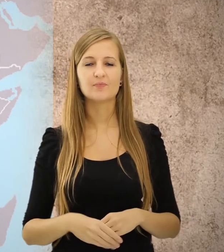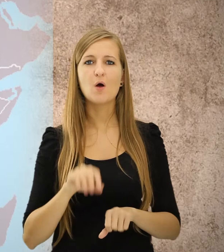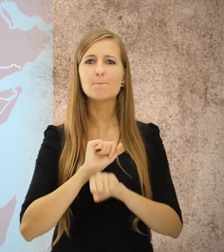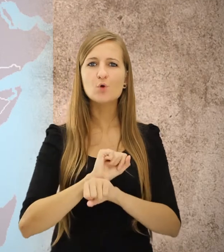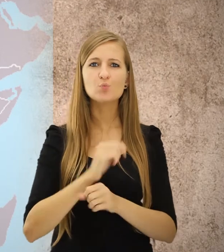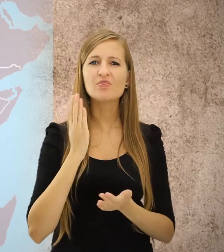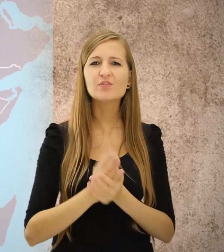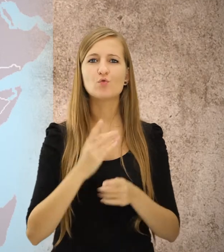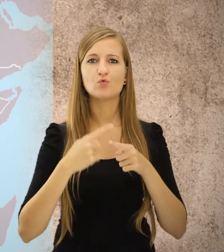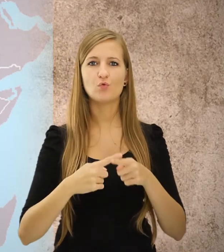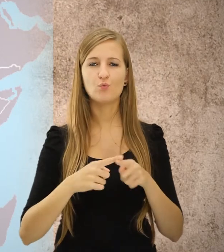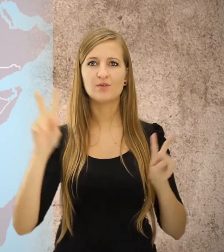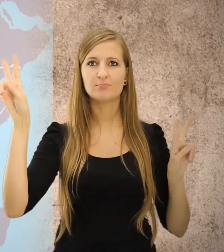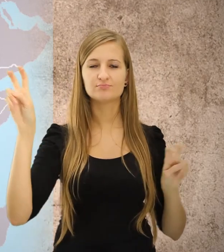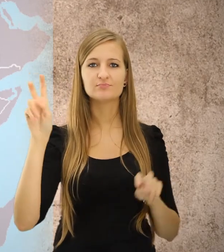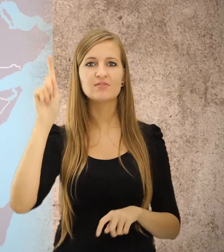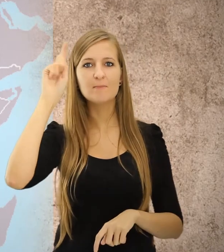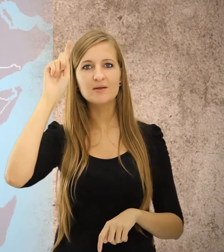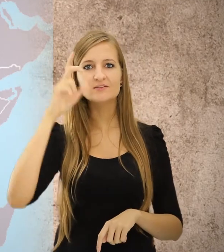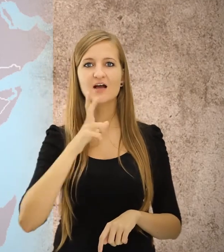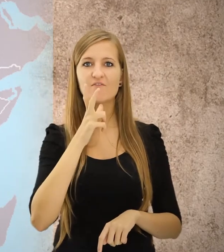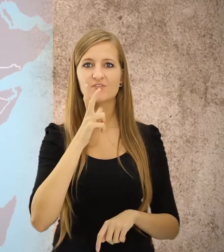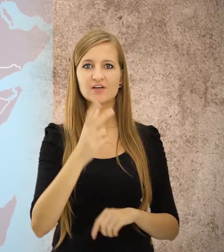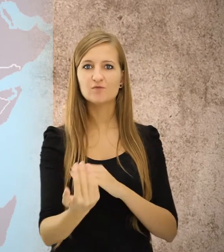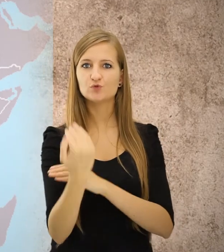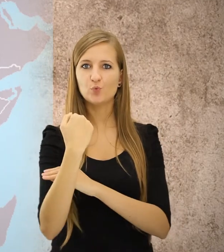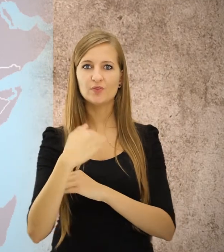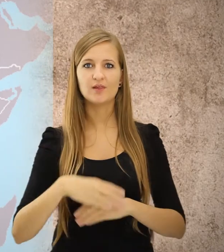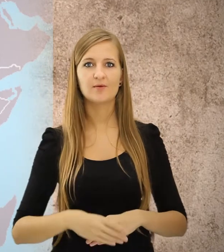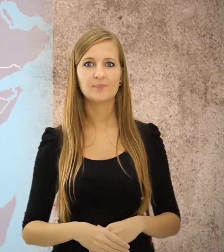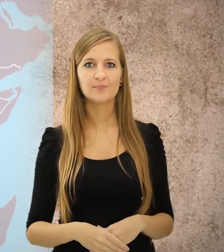Broniła się tylko kolonia Niemiecka Afryka Wschodnia.